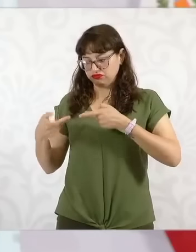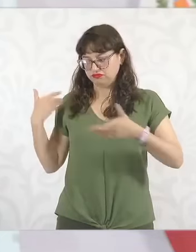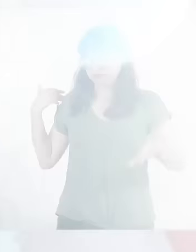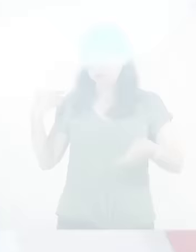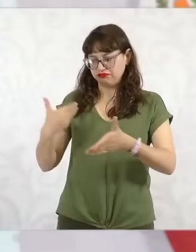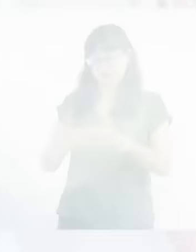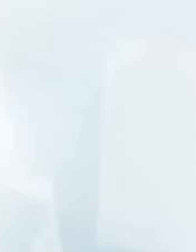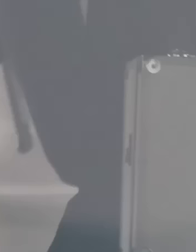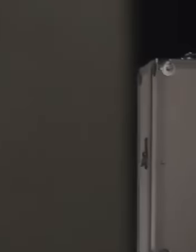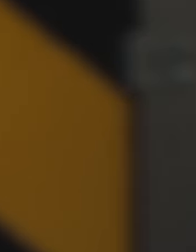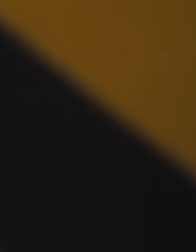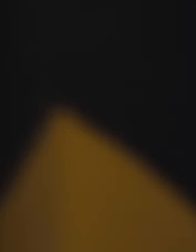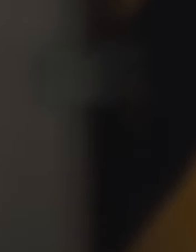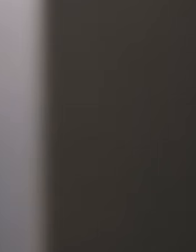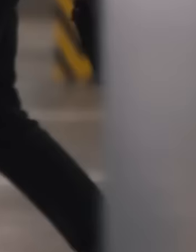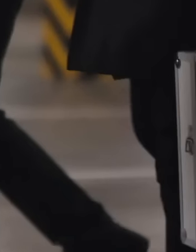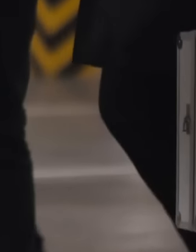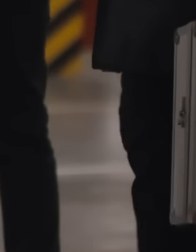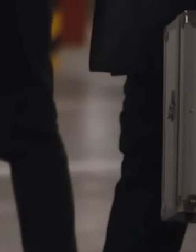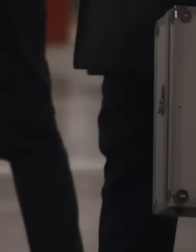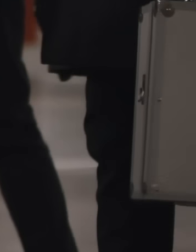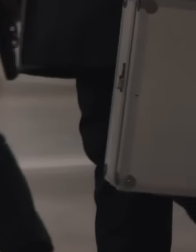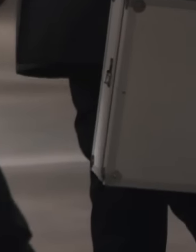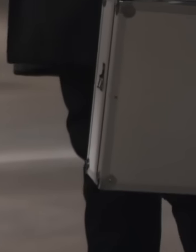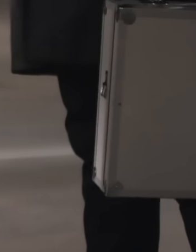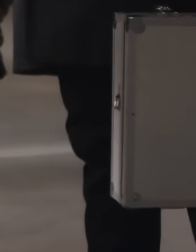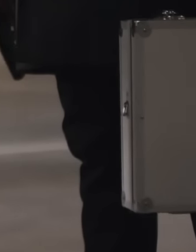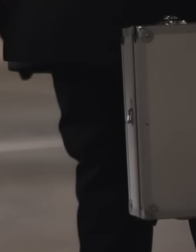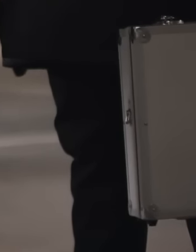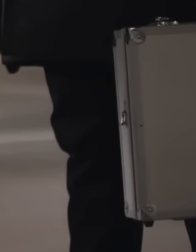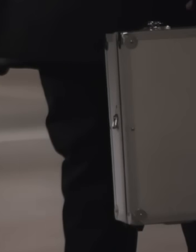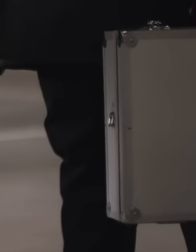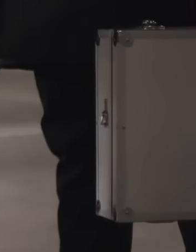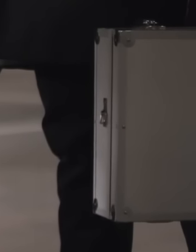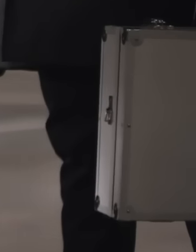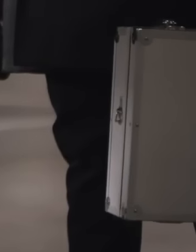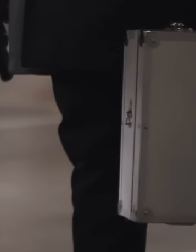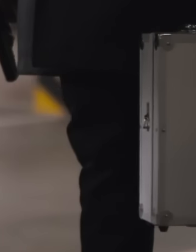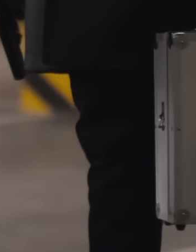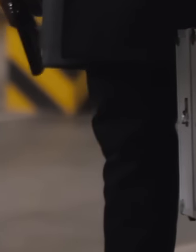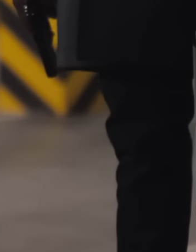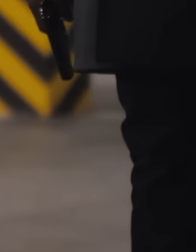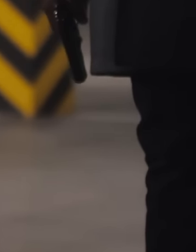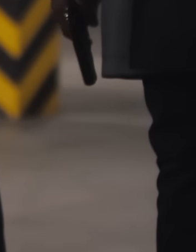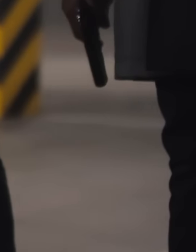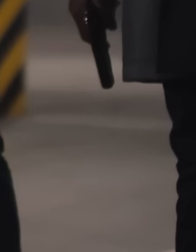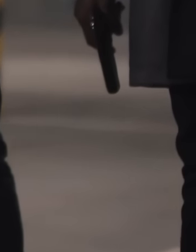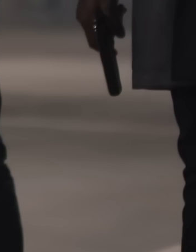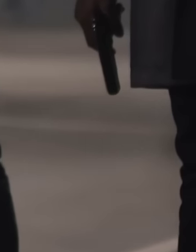durante años se esfumaron de la justicia hoy están colapsando. Gracias al trabajo de inteligencia